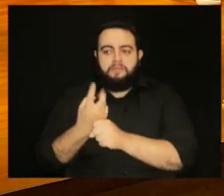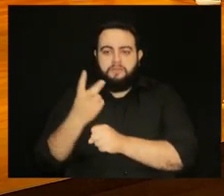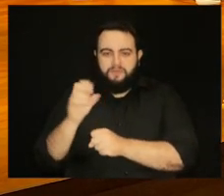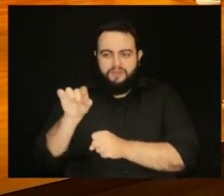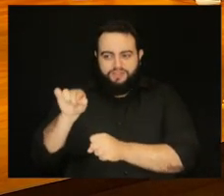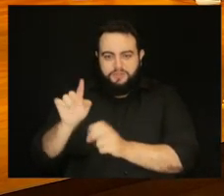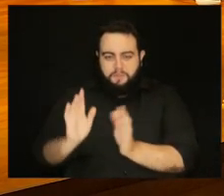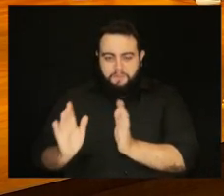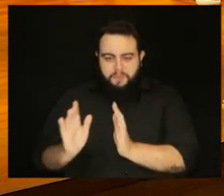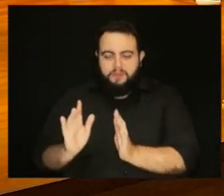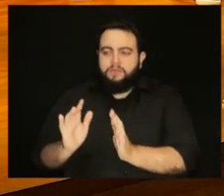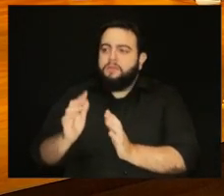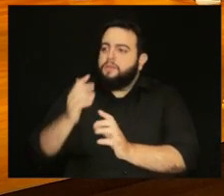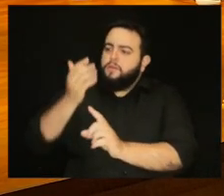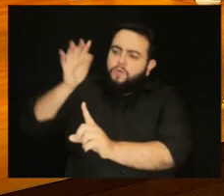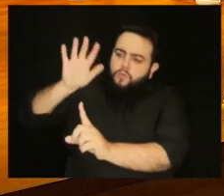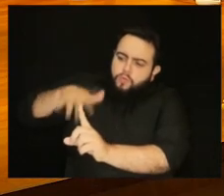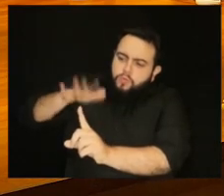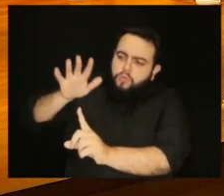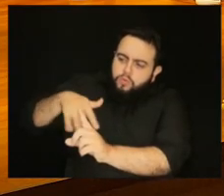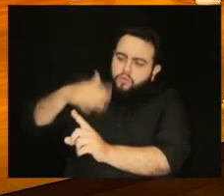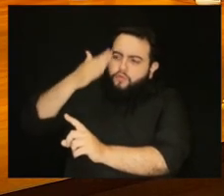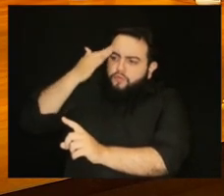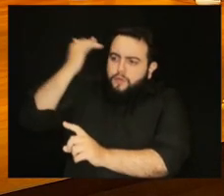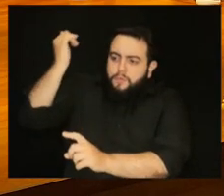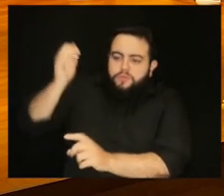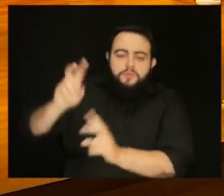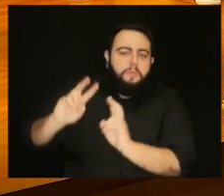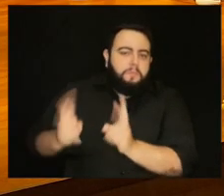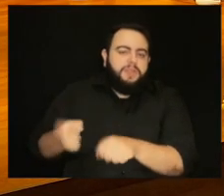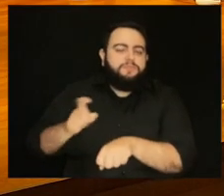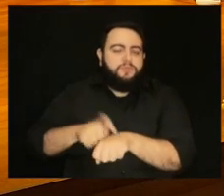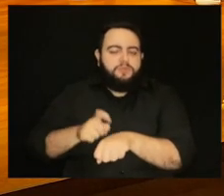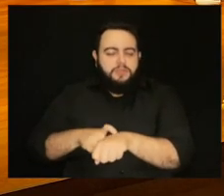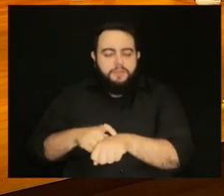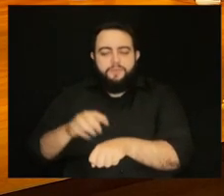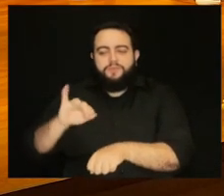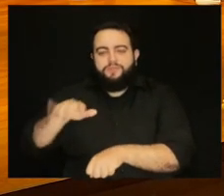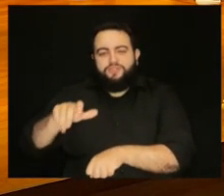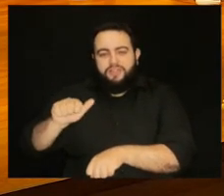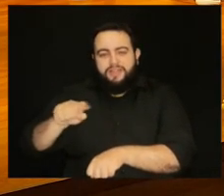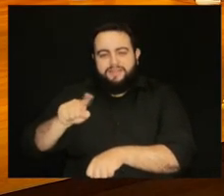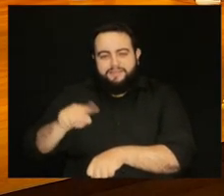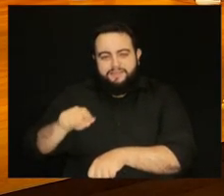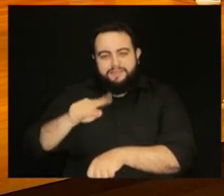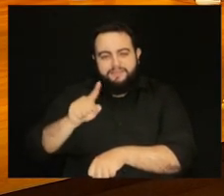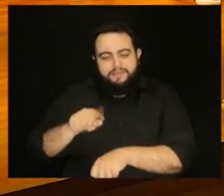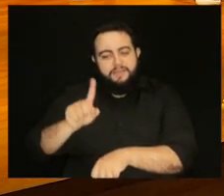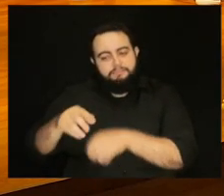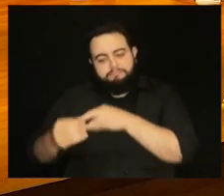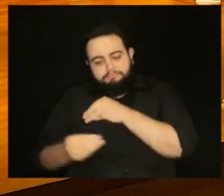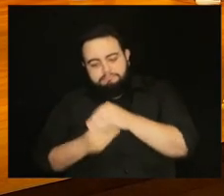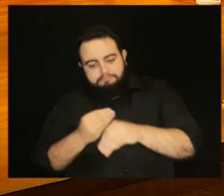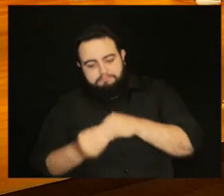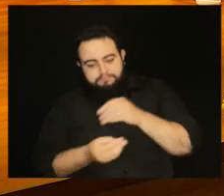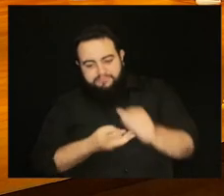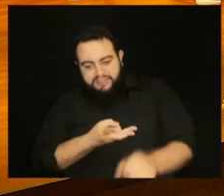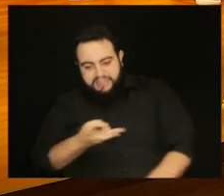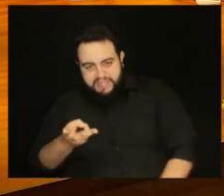o Jazz começava também a se tornar um fenômeno em Paris. Era maxixe, o jazz e o tango. E lá eles